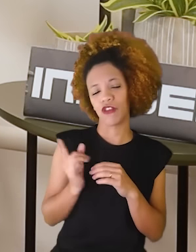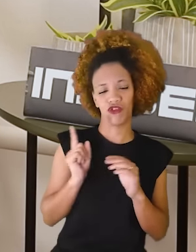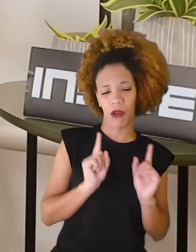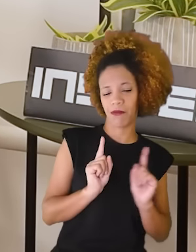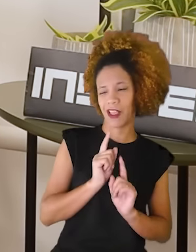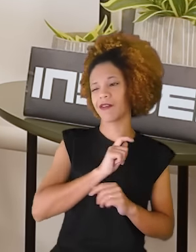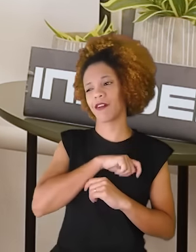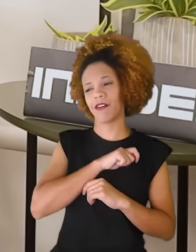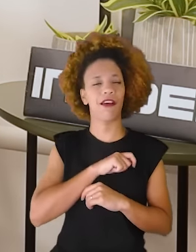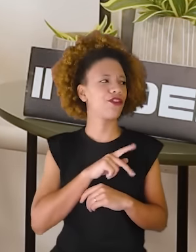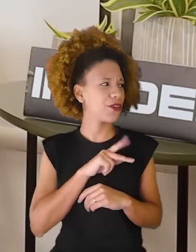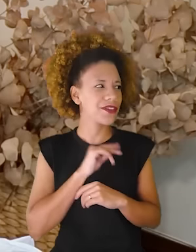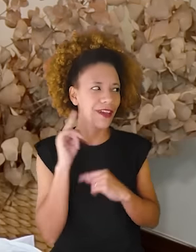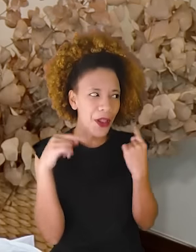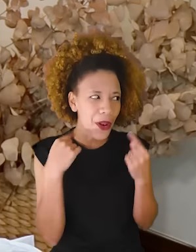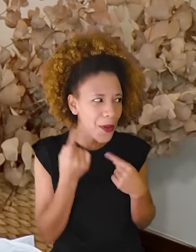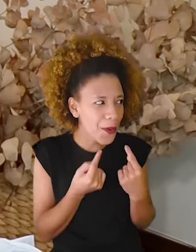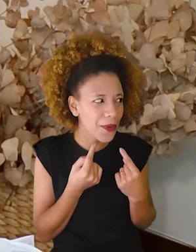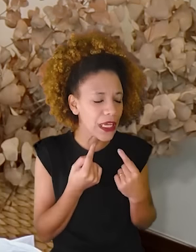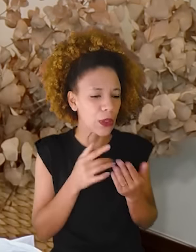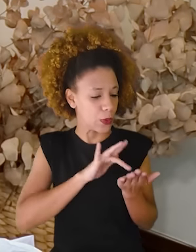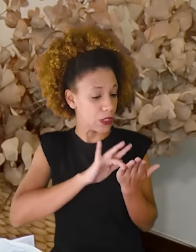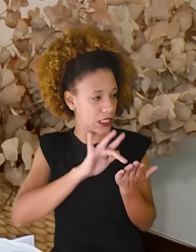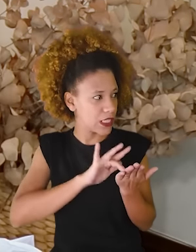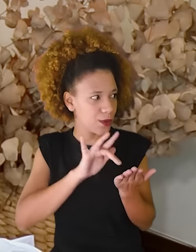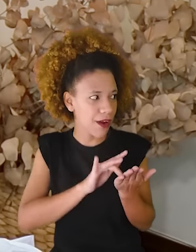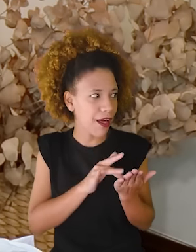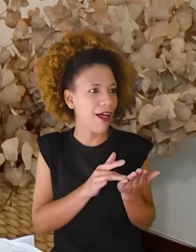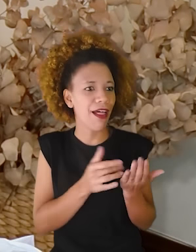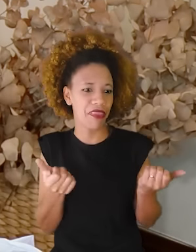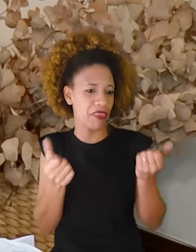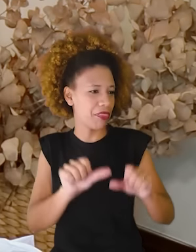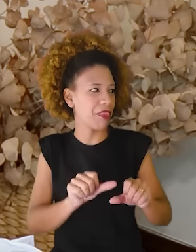em pegadinha tipo cara mas é doido isso né você para para pensar né o celular ele tá ferrando a